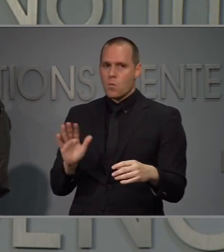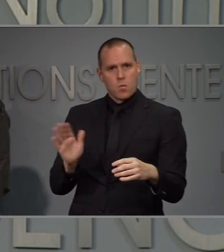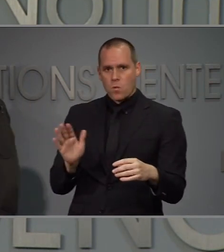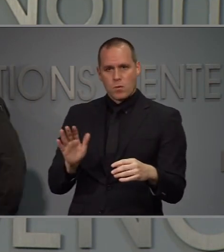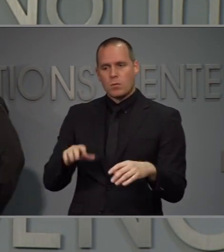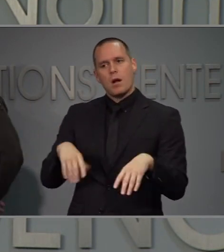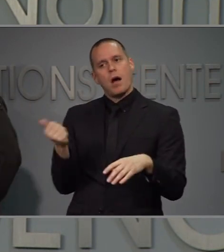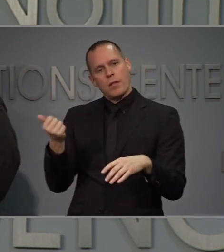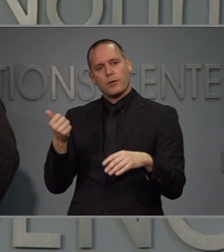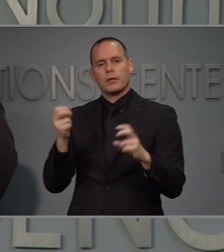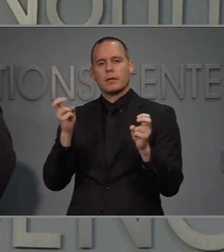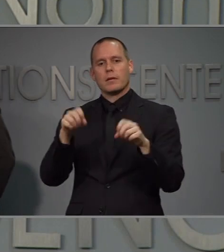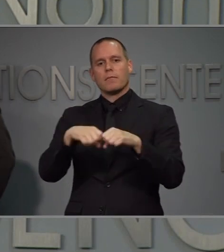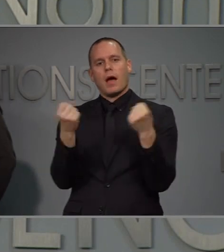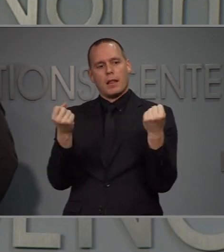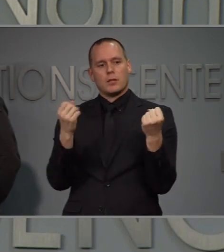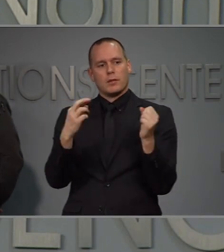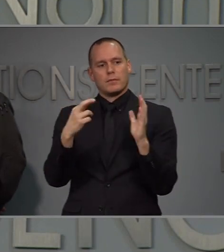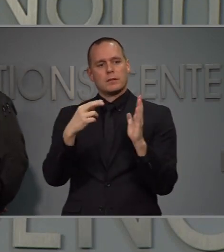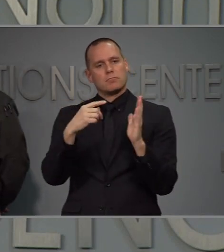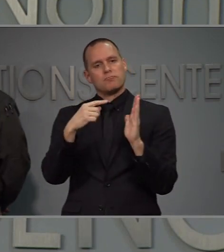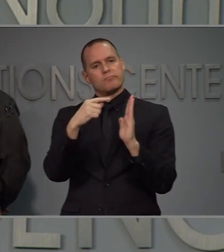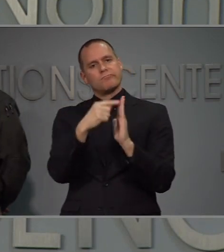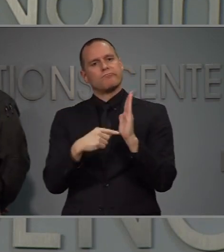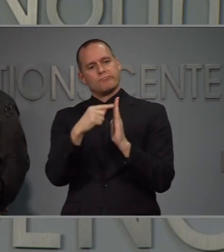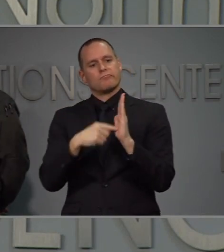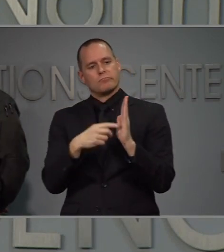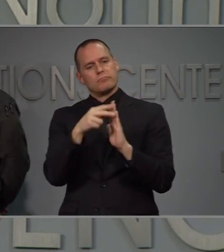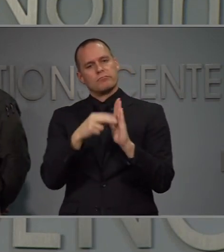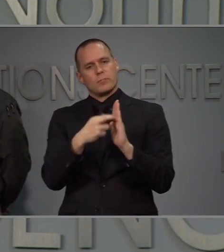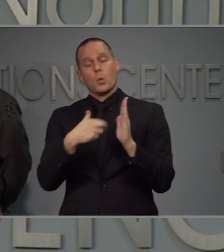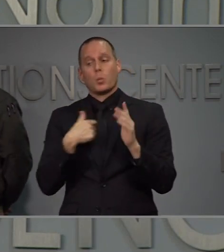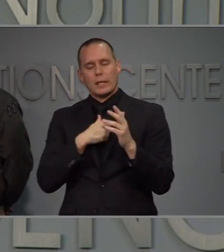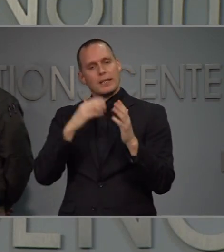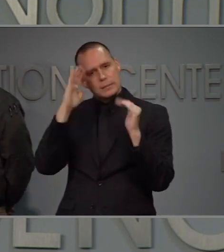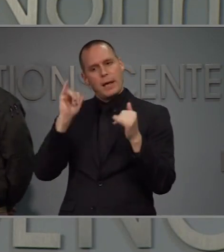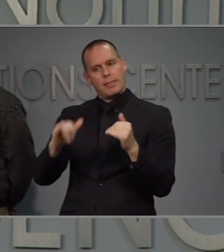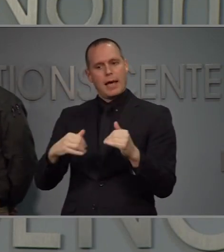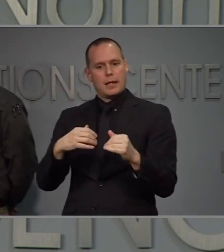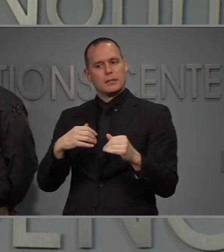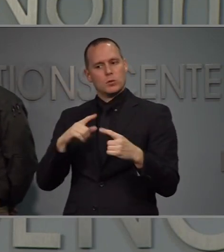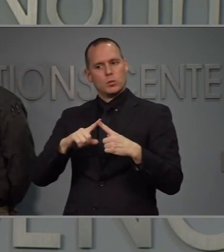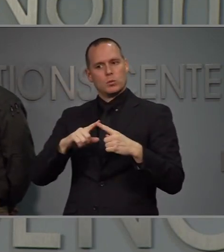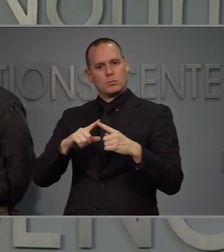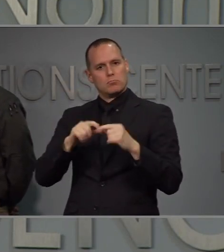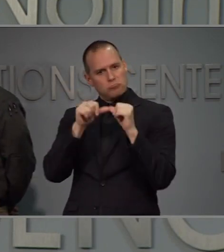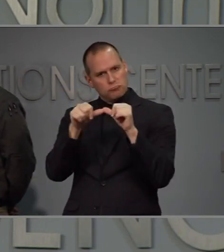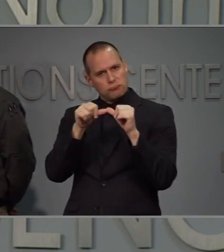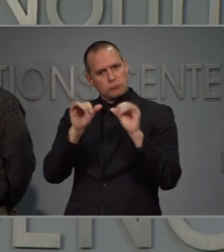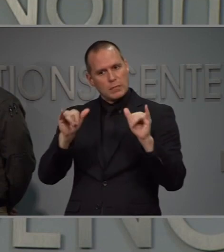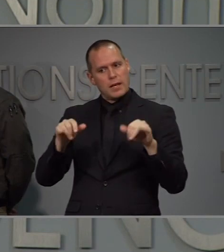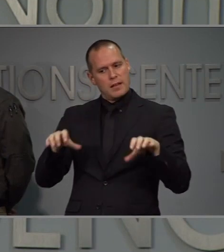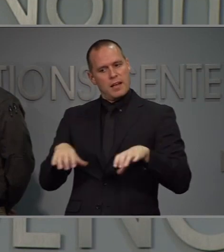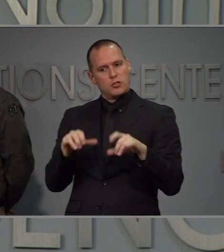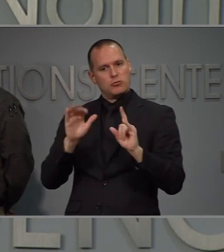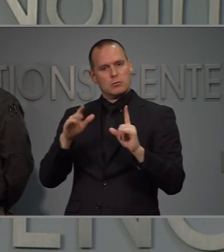no podemos permitir a más de diez personas no juntas y en otras infracciones potenciales esperamos que este trabajo